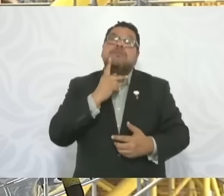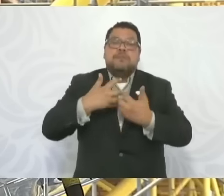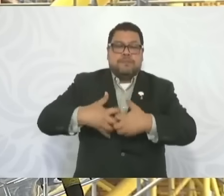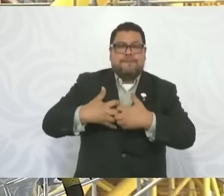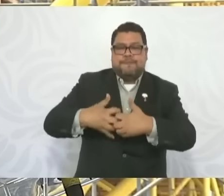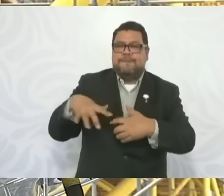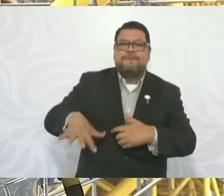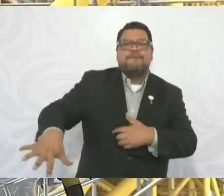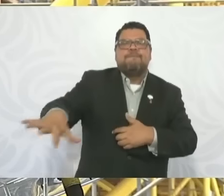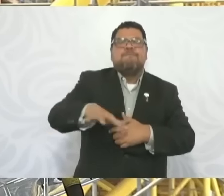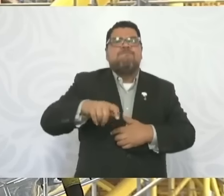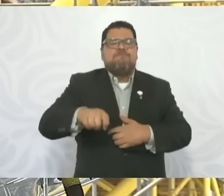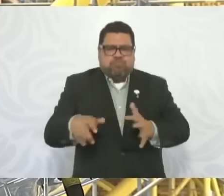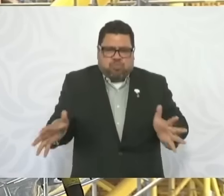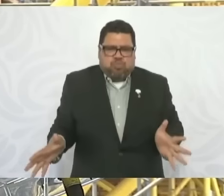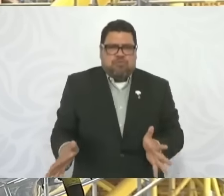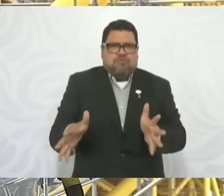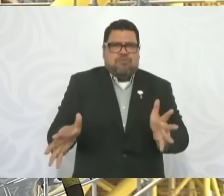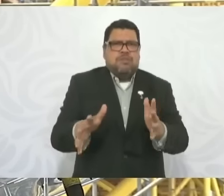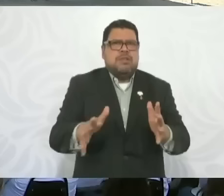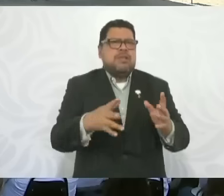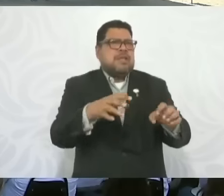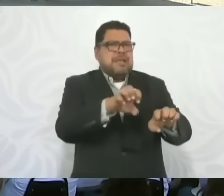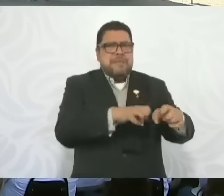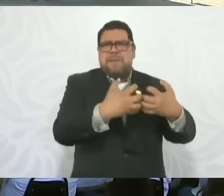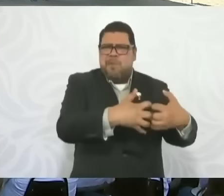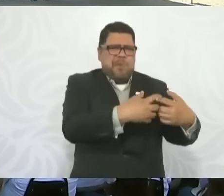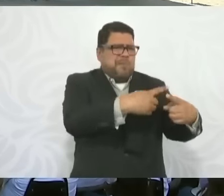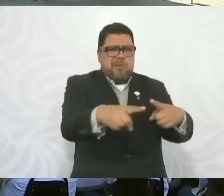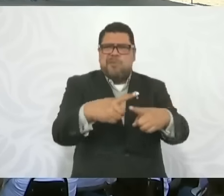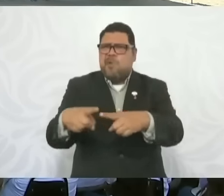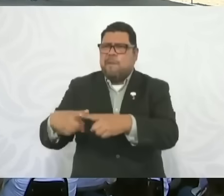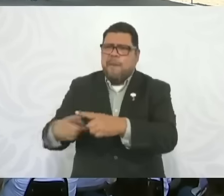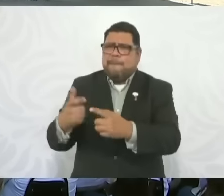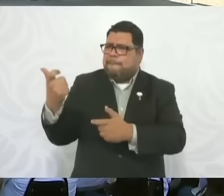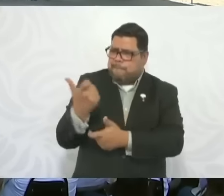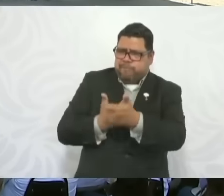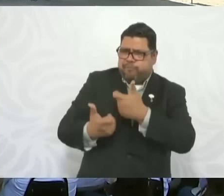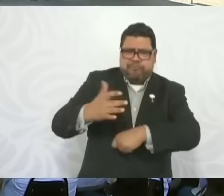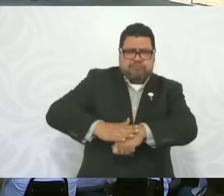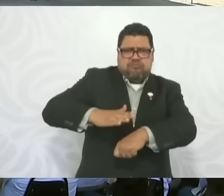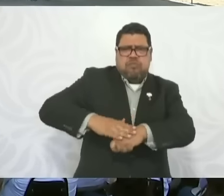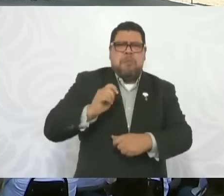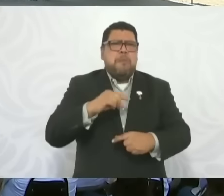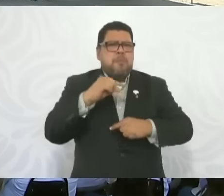México impulsó su industrialización, fortaleció sus finanzas públicas y construyó instituciones